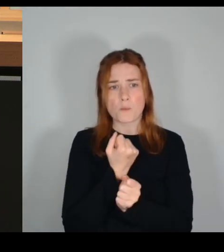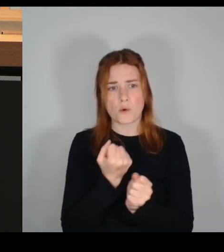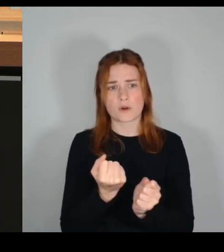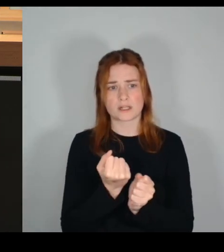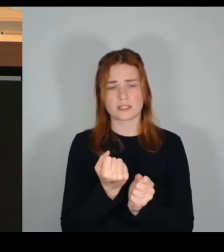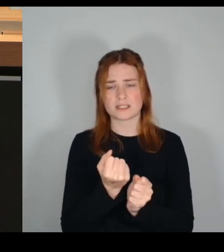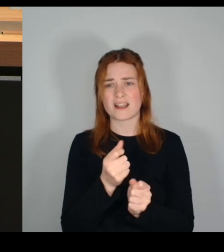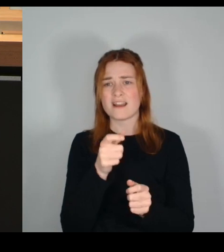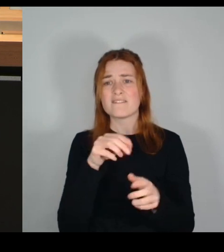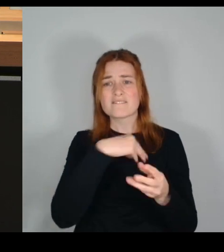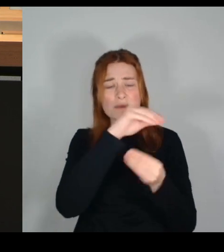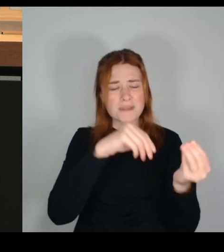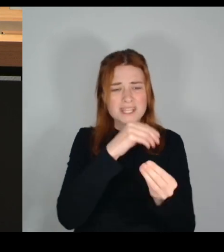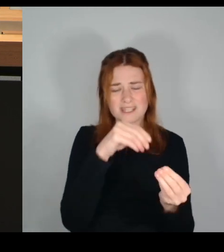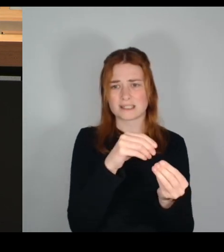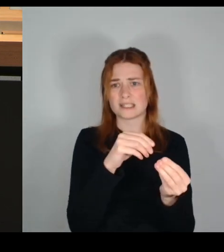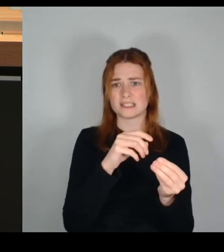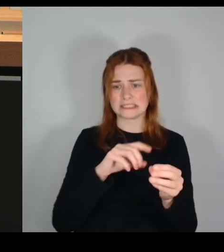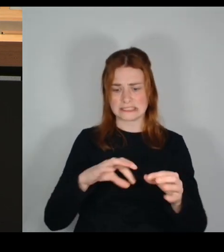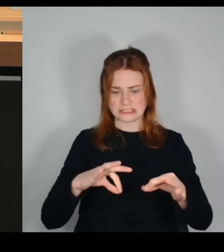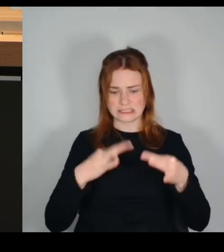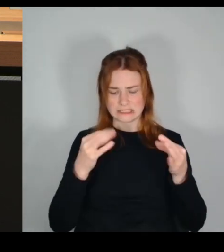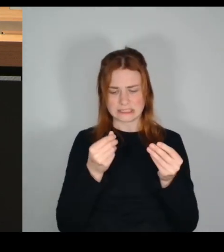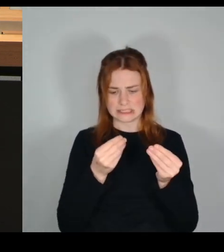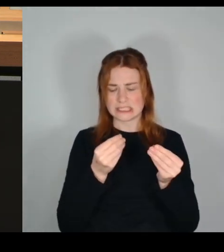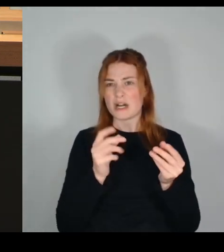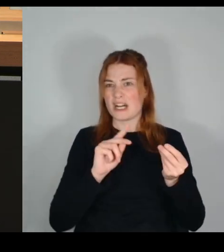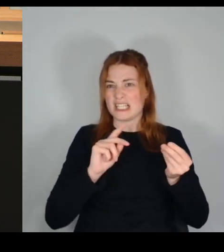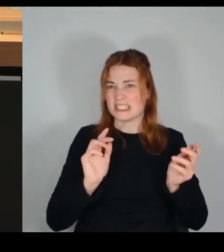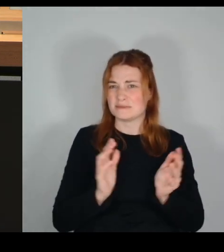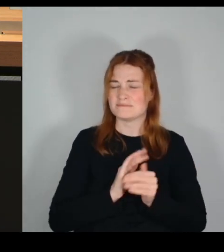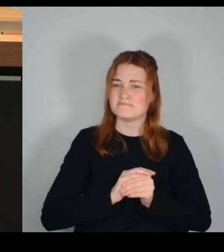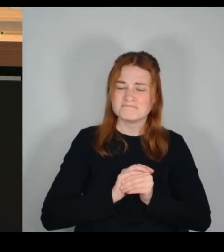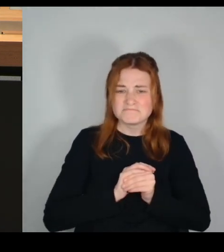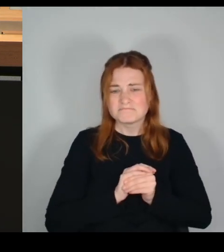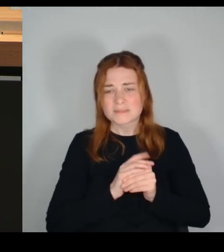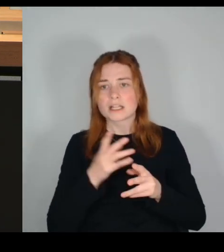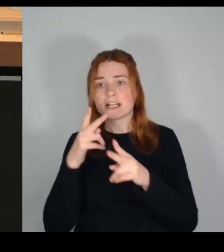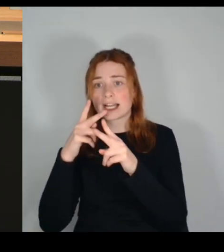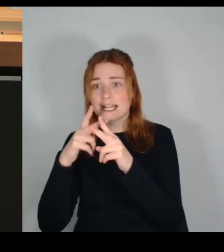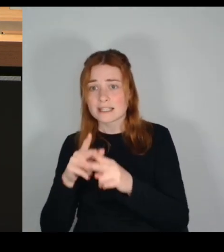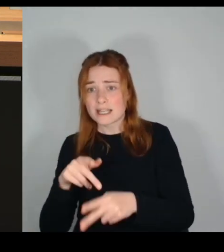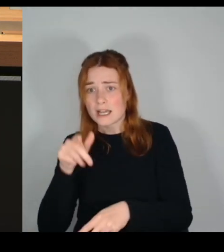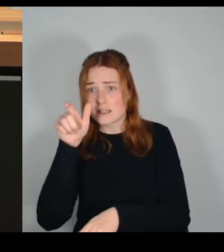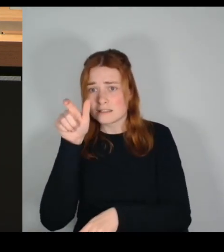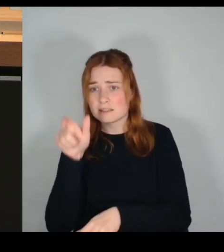arbeiten waren und trotzdem jeden Cent zweimal umdrehen müssen. Oder auch Alleinerziehende, denen die nächste Mieterhöhung Sorgenfalten